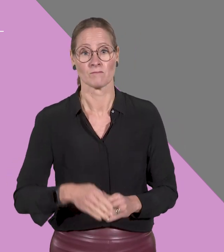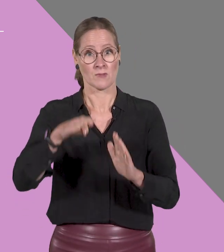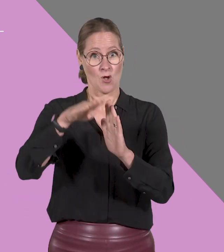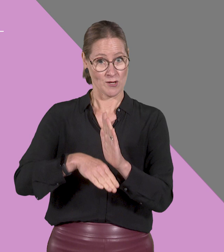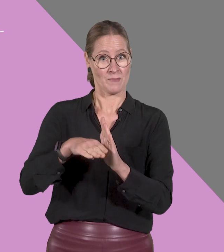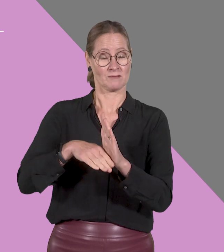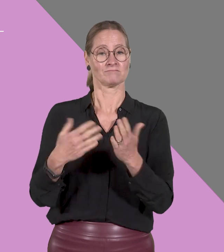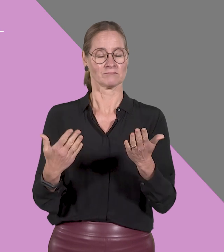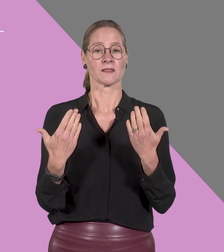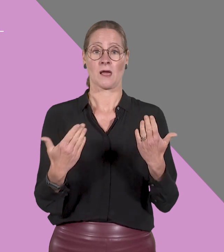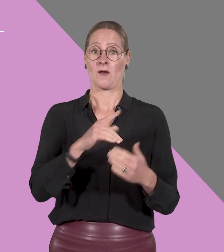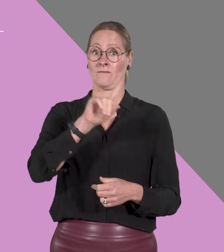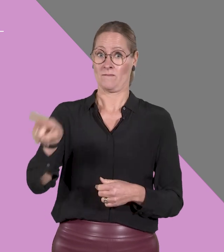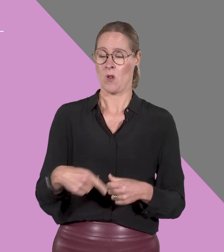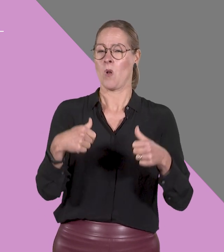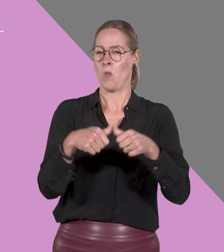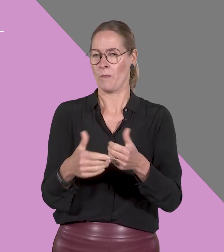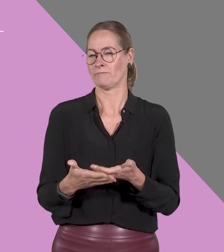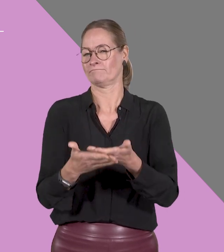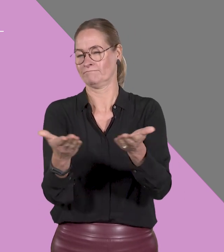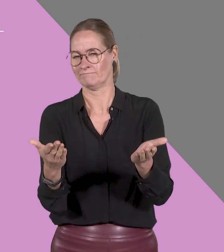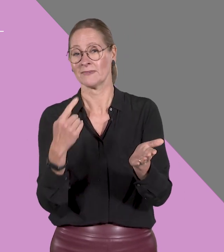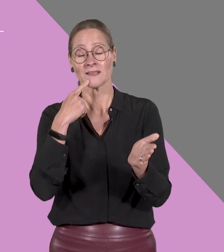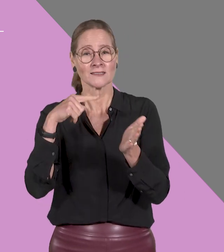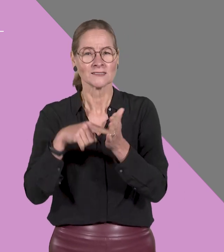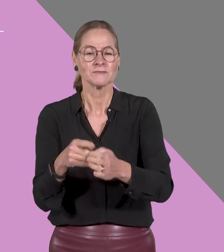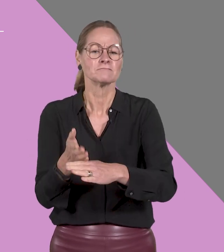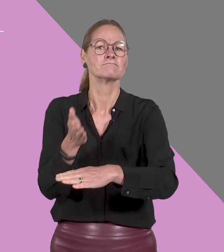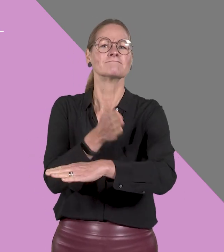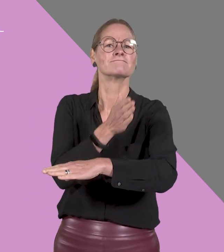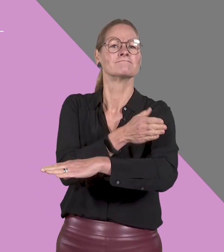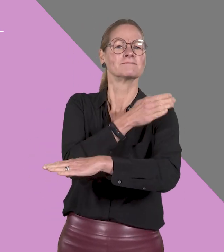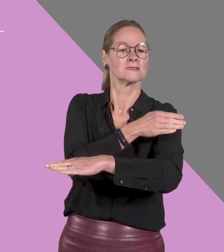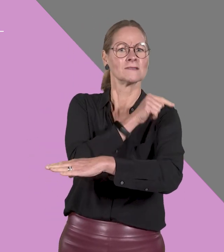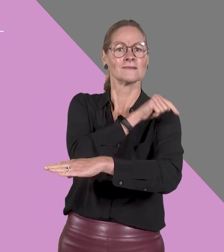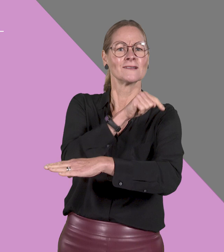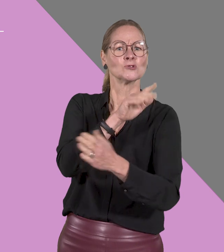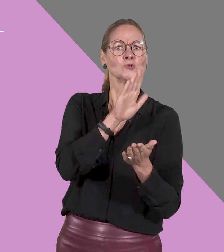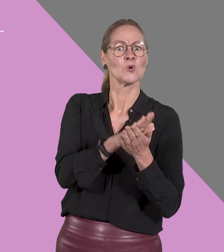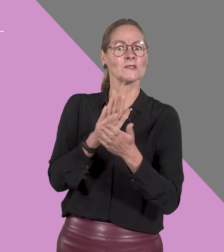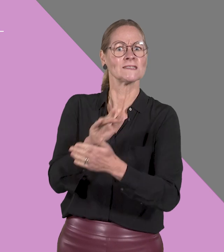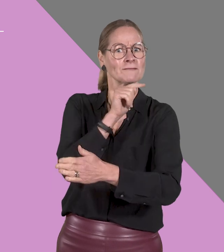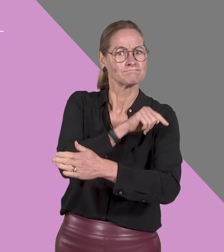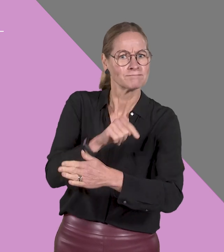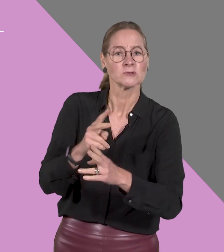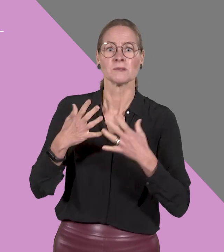Ohjelmassa on tänä vuonna luvassa mm. aiempien vuosien suosikkeja, -